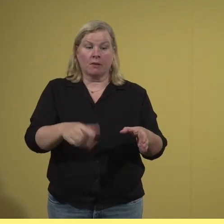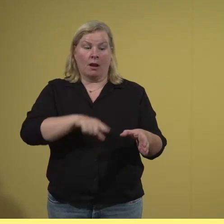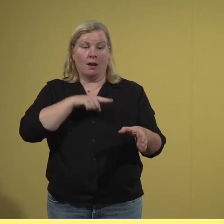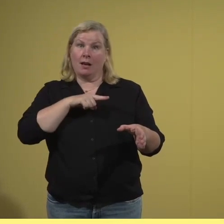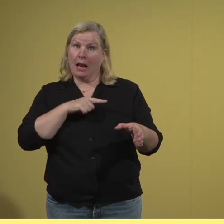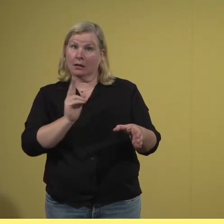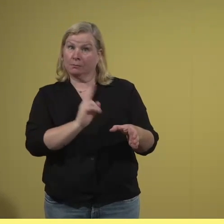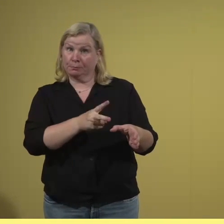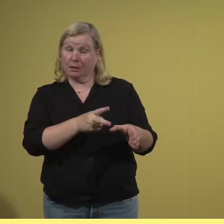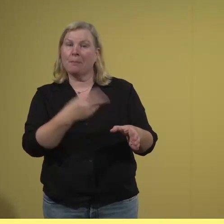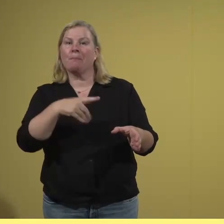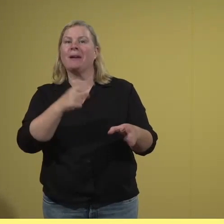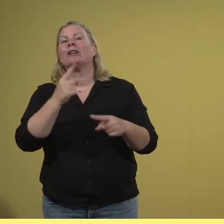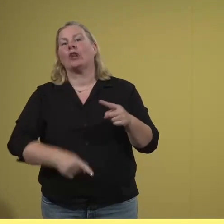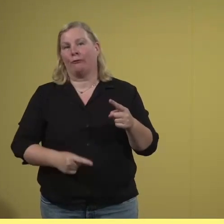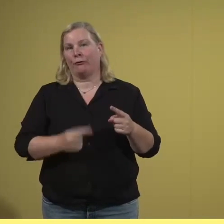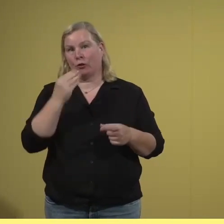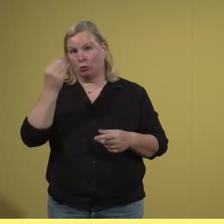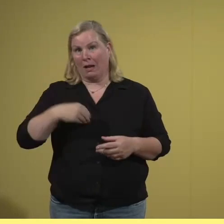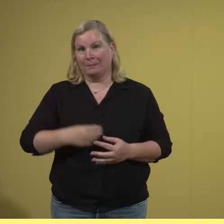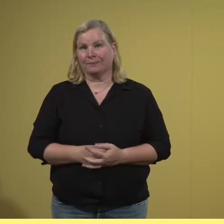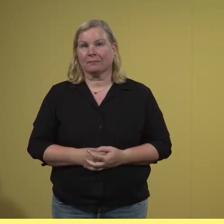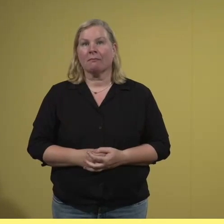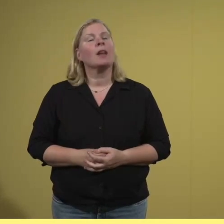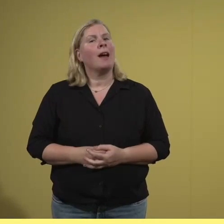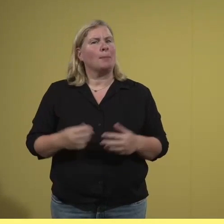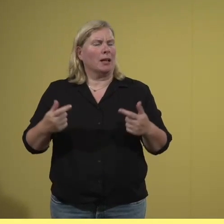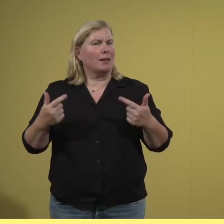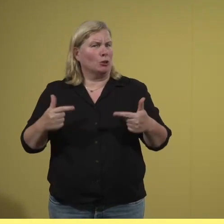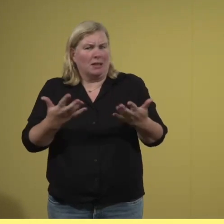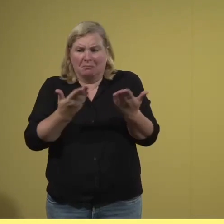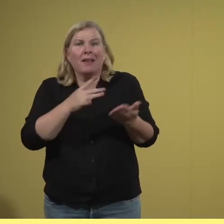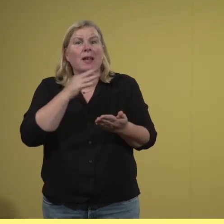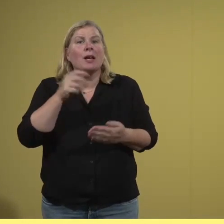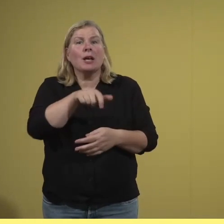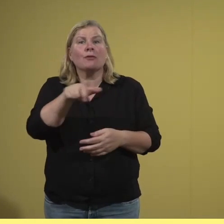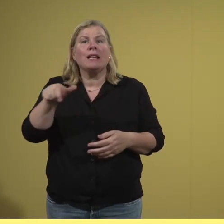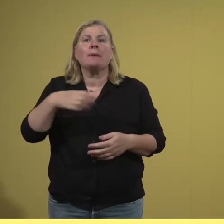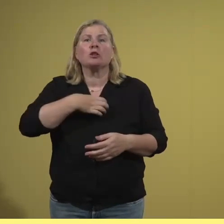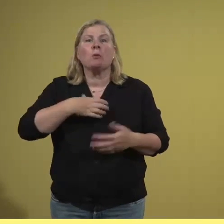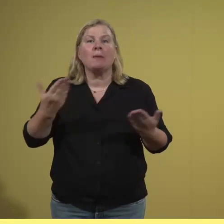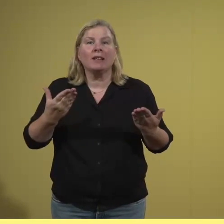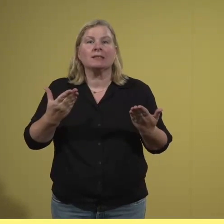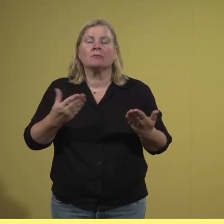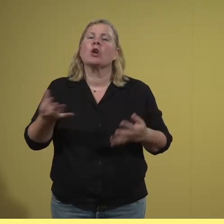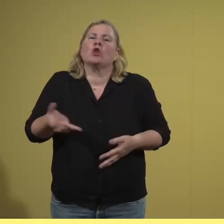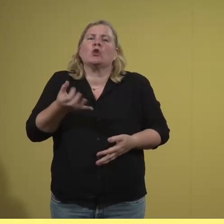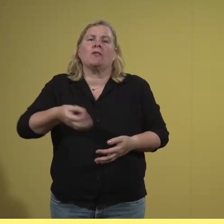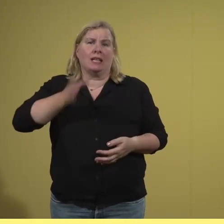Je länger du es ziehen lässt, desto schärfer wird es. Genau, genau. Aber lustigerweise, viele Menschen haben ja das Problem, dass sie zu wenig trinken.